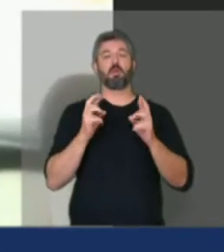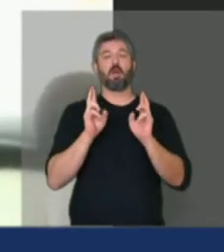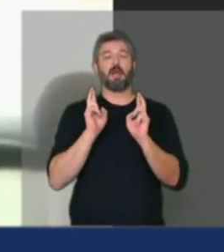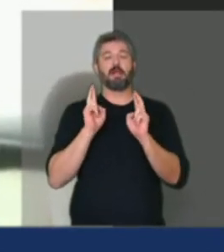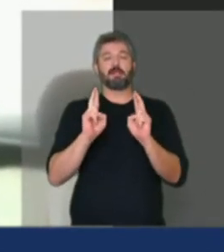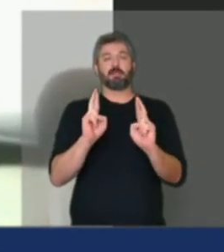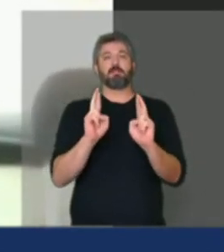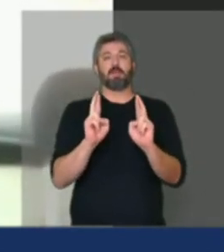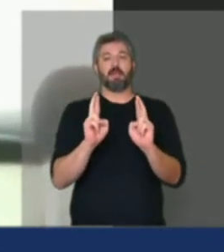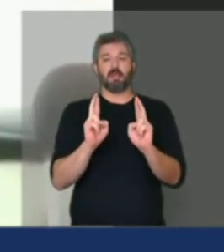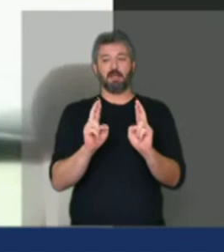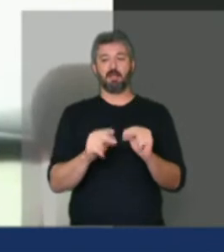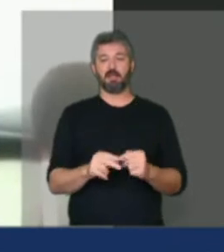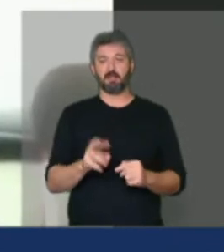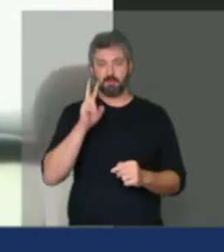ESPERANÇA LER NOS JORNAIS, ACOMPANHAR EM DEPOIMENTOS QUE